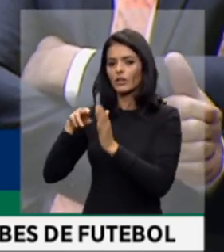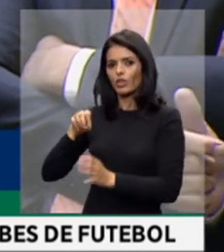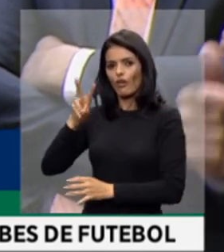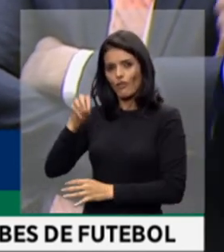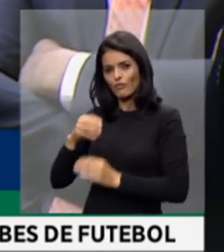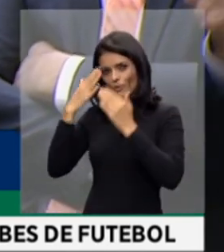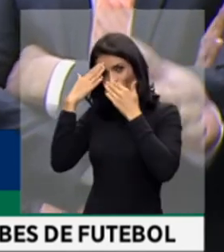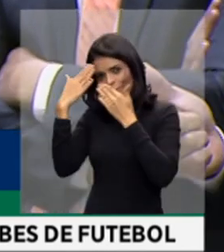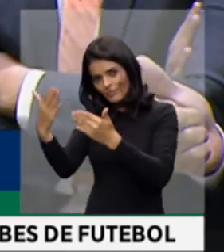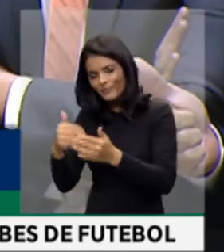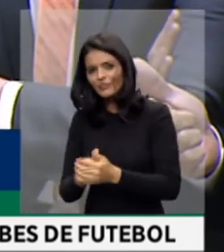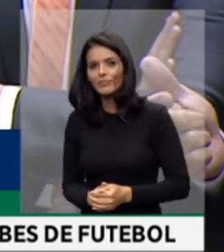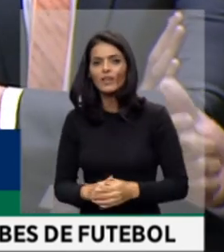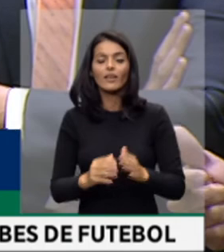JARDIM COMO VOTA O NOVO? -- [PRESIDENTE]: COMO